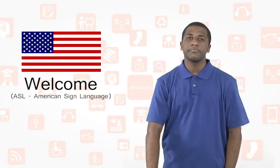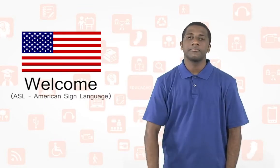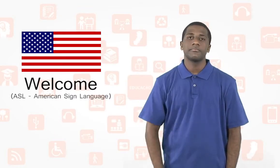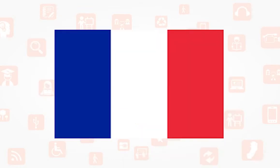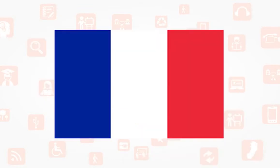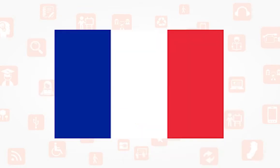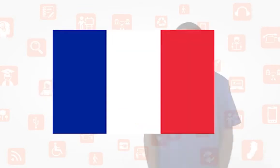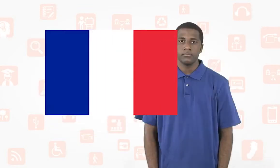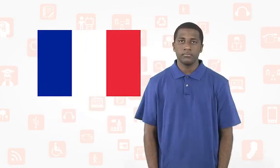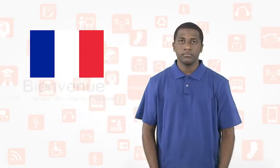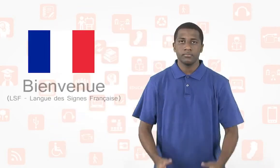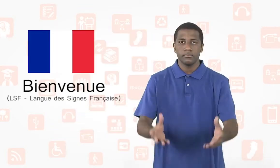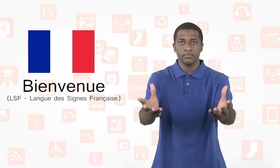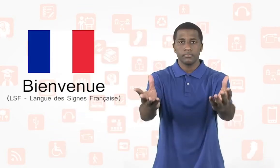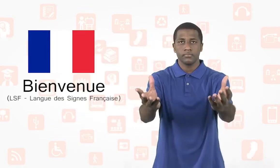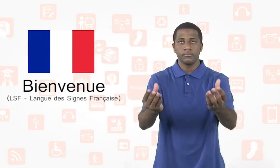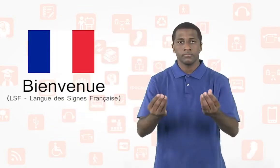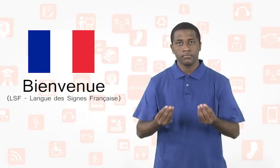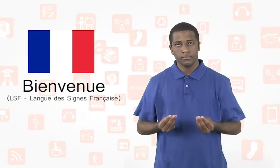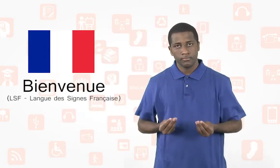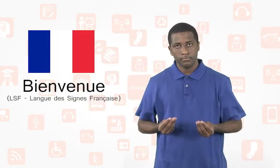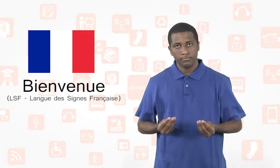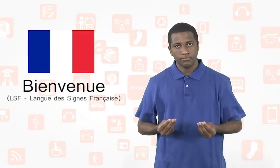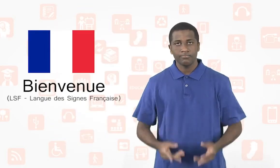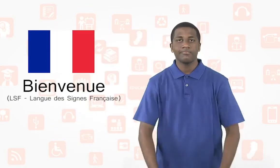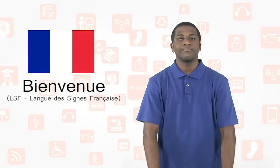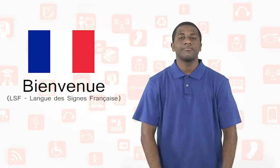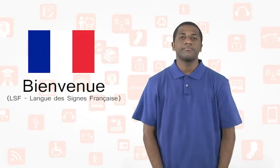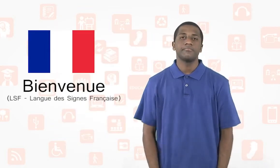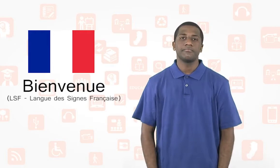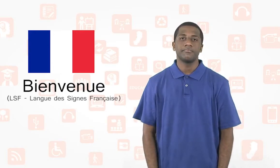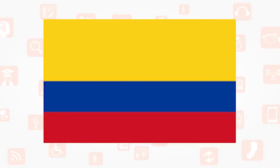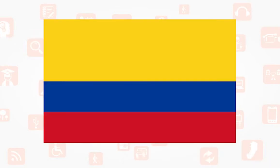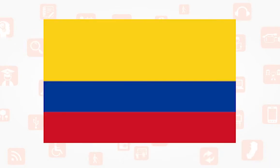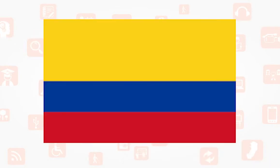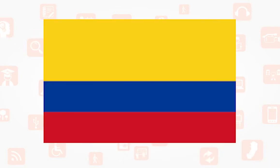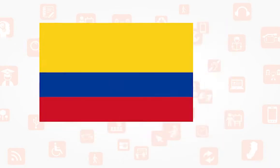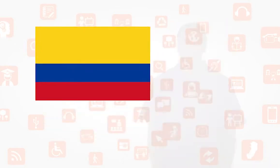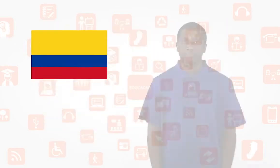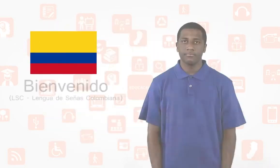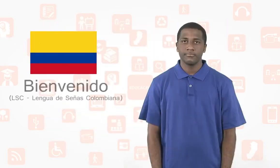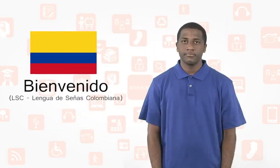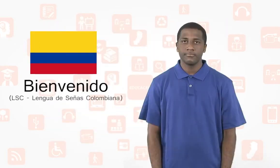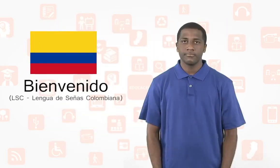Bienvenue Bienvienido